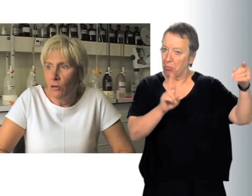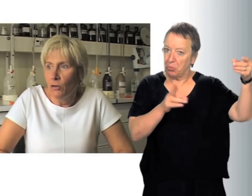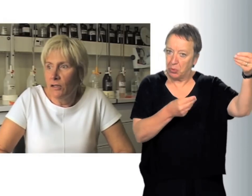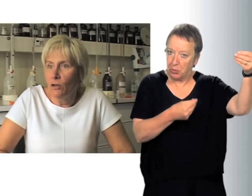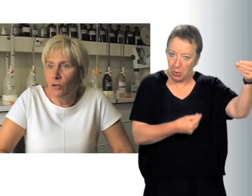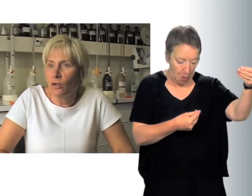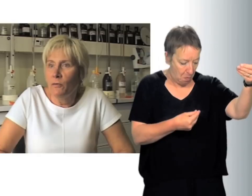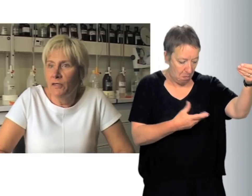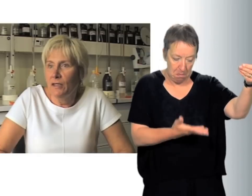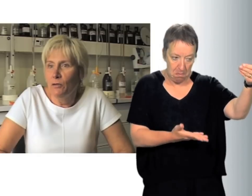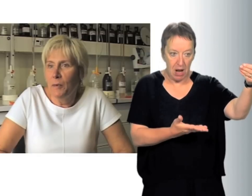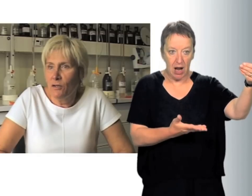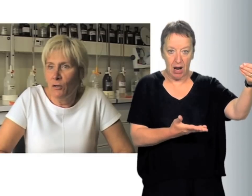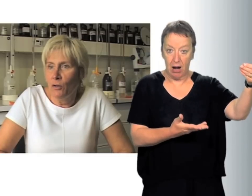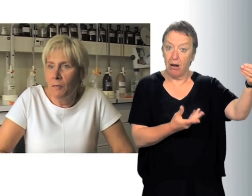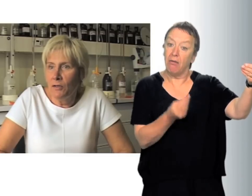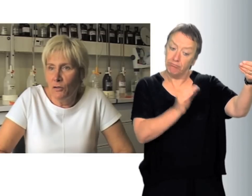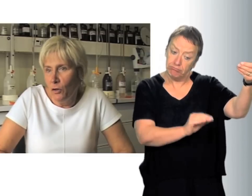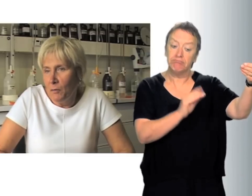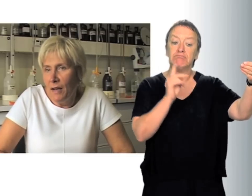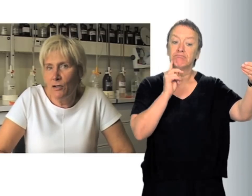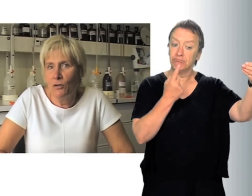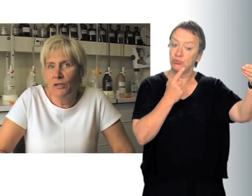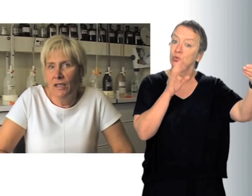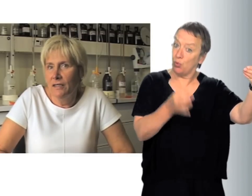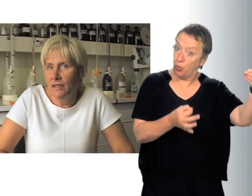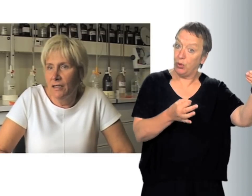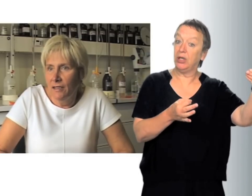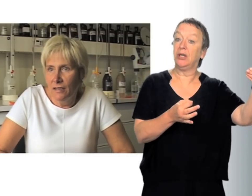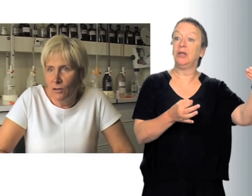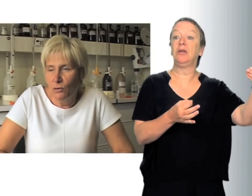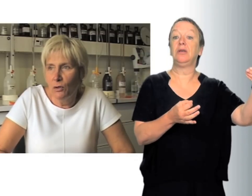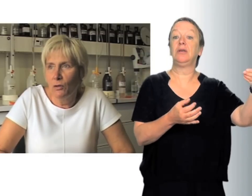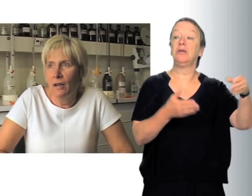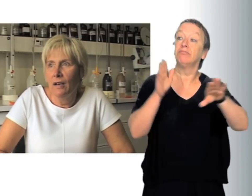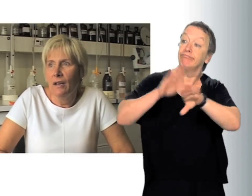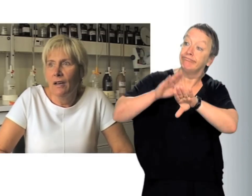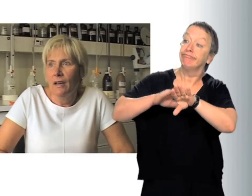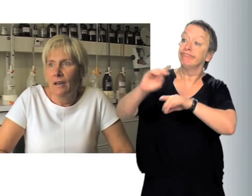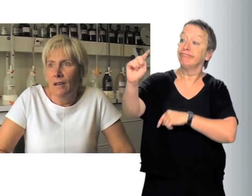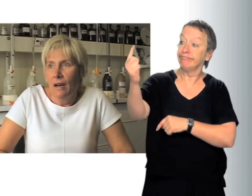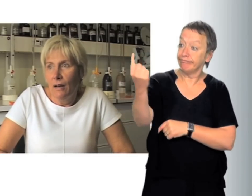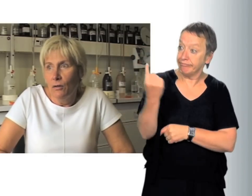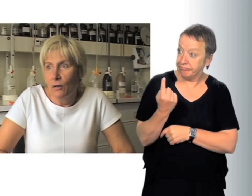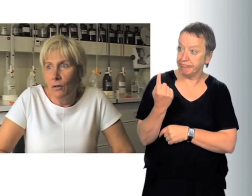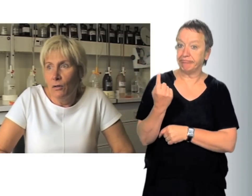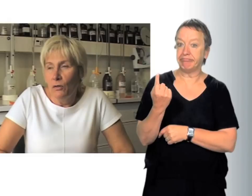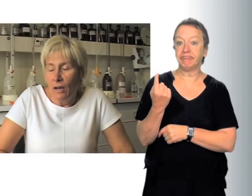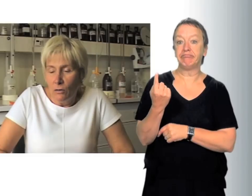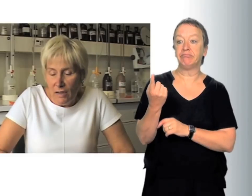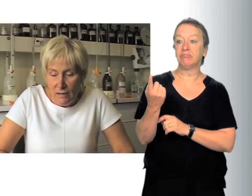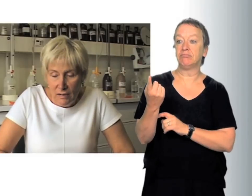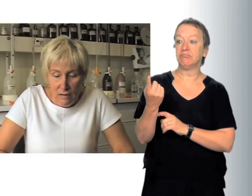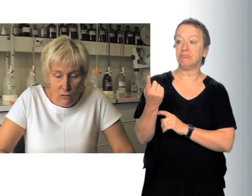On aurait dit un curriculum vitae d'une personne normale sauf qu'il indiquait qu'il était sourd. On l'a contacté.